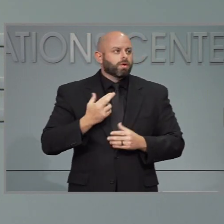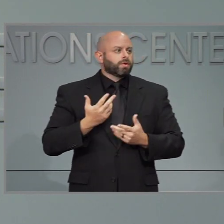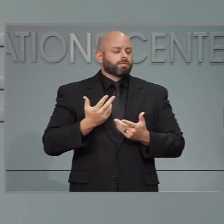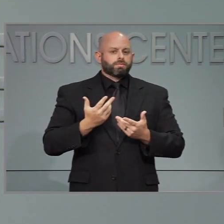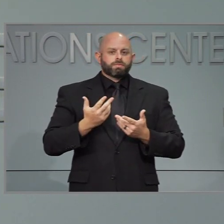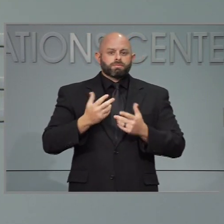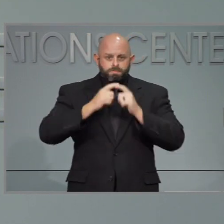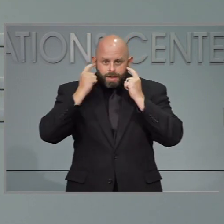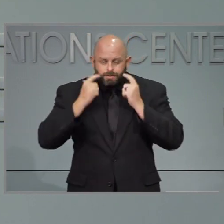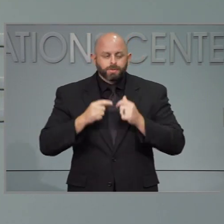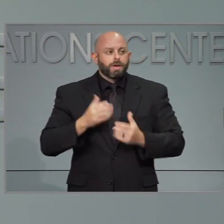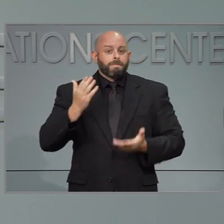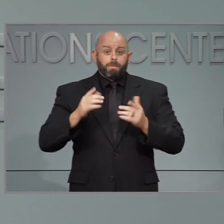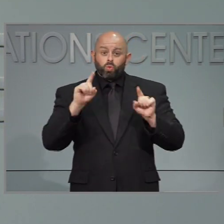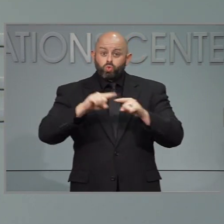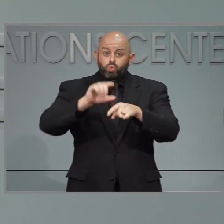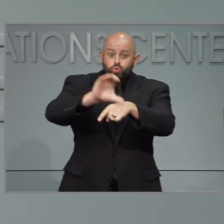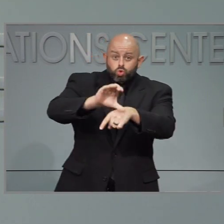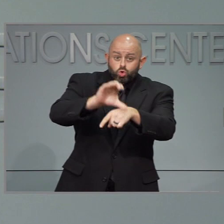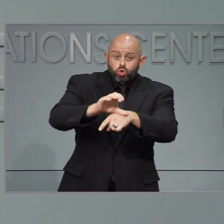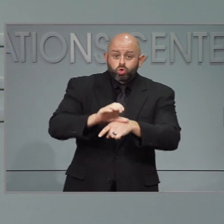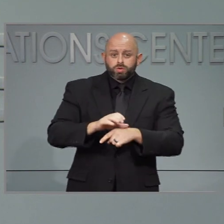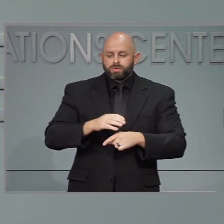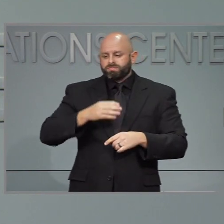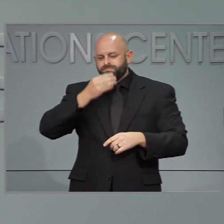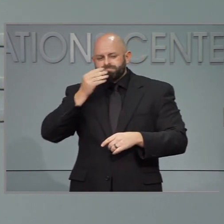restaurantes en y Iglesias. Queremos que en los diversos